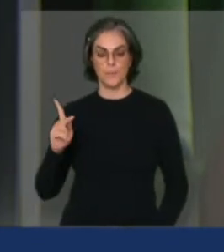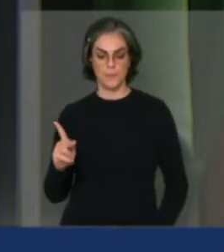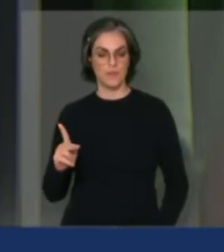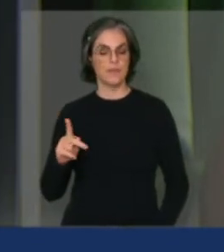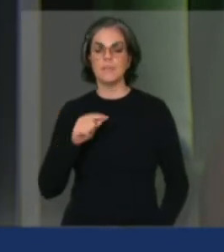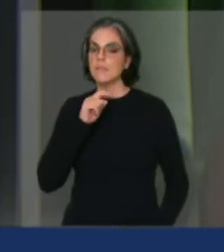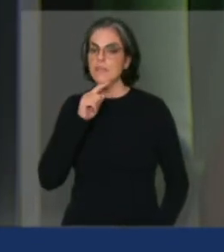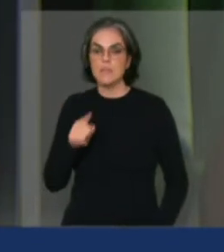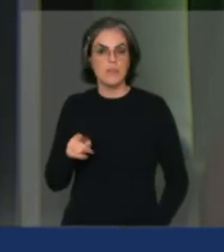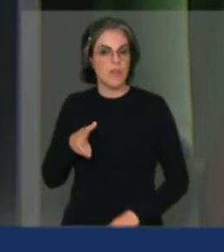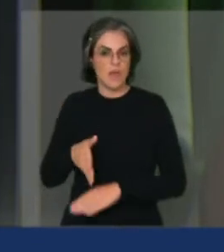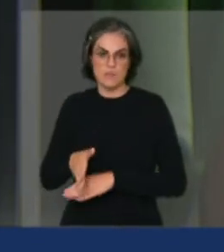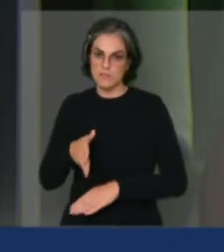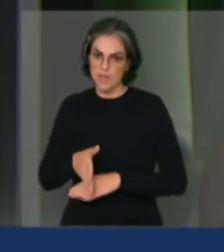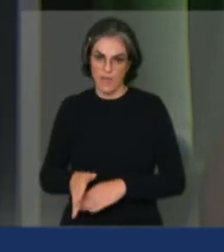NINGUÉM TEM ACESSO, SEGUNDO LUGAR, É QUE... O JURO É